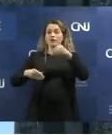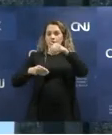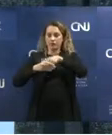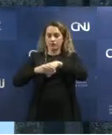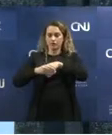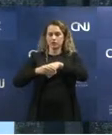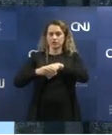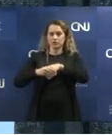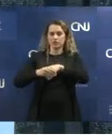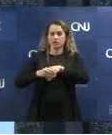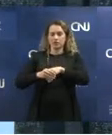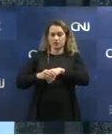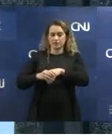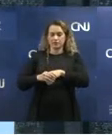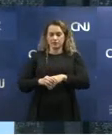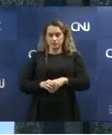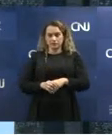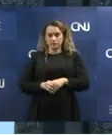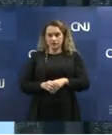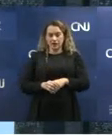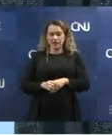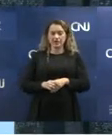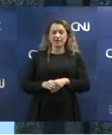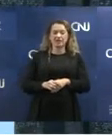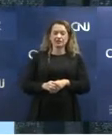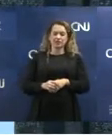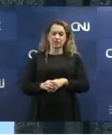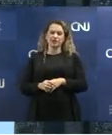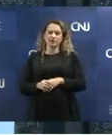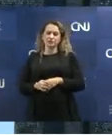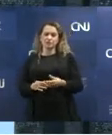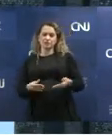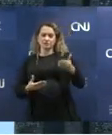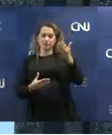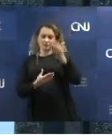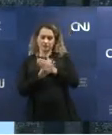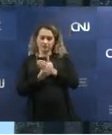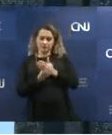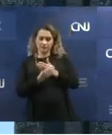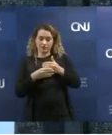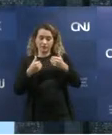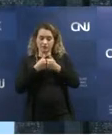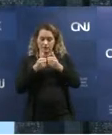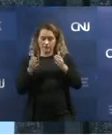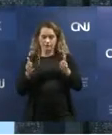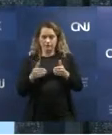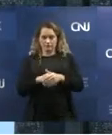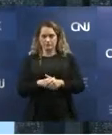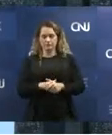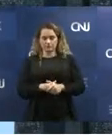do processo administrativo disciplinar. Como vota